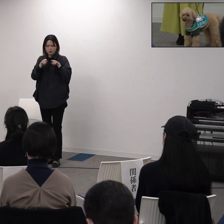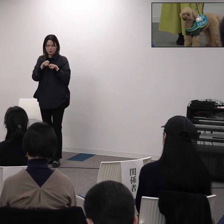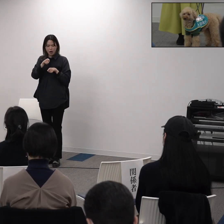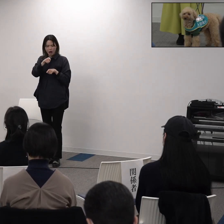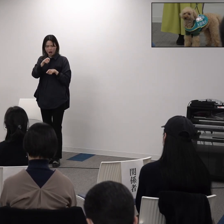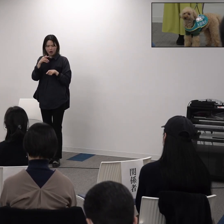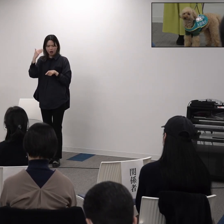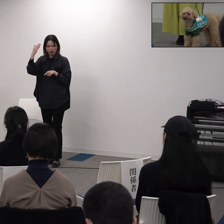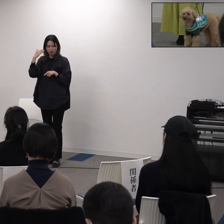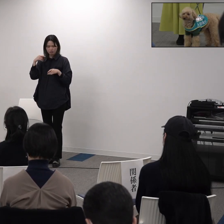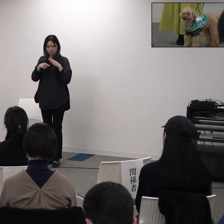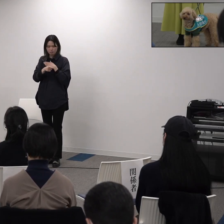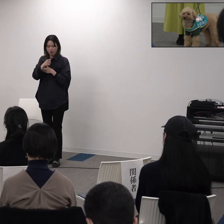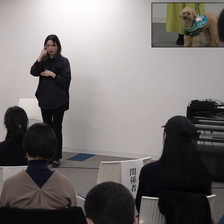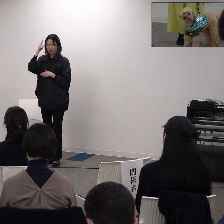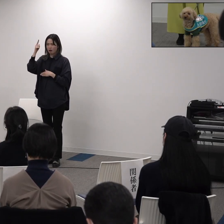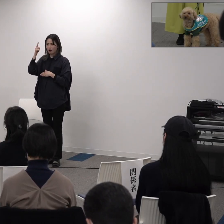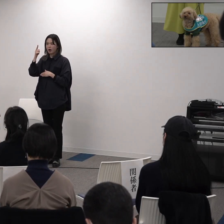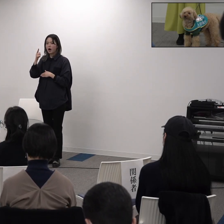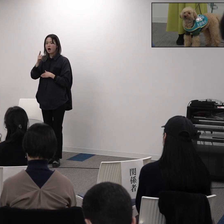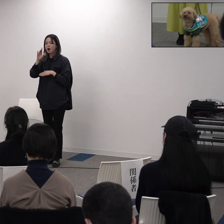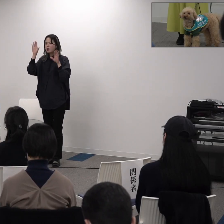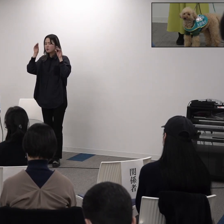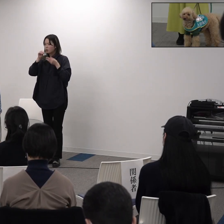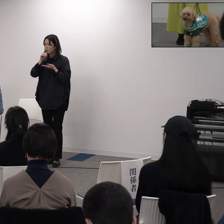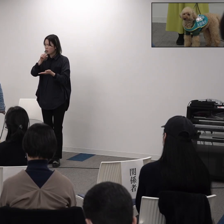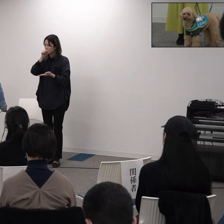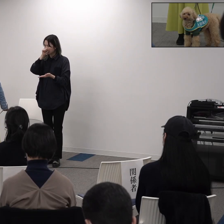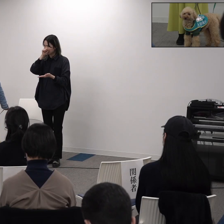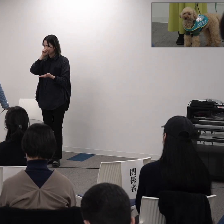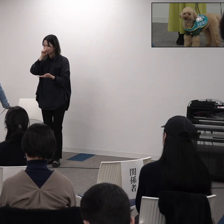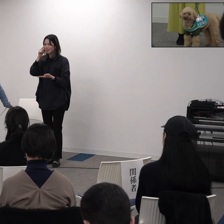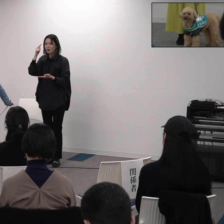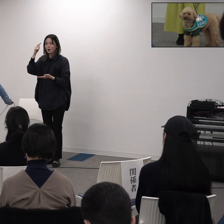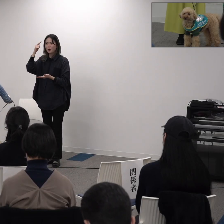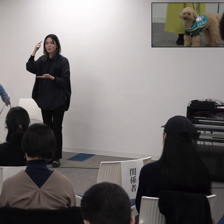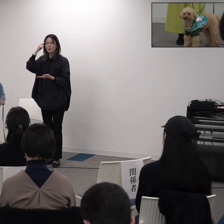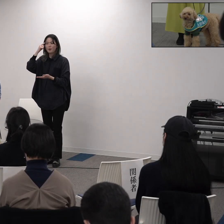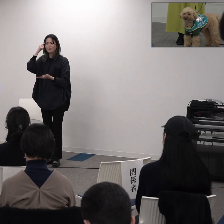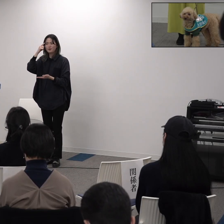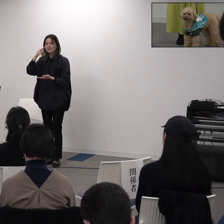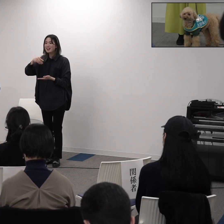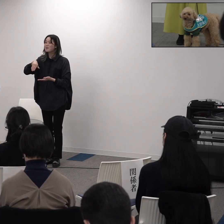そうしたら教えてあげようって 思ってくれるかもしれないじゃないですか